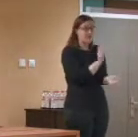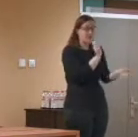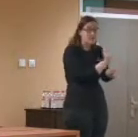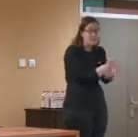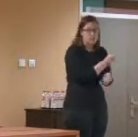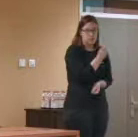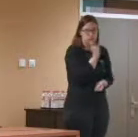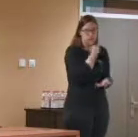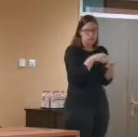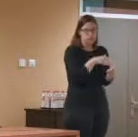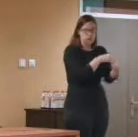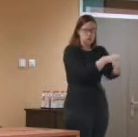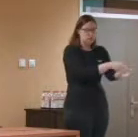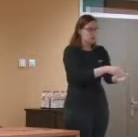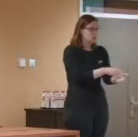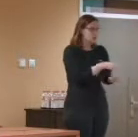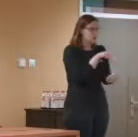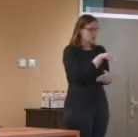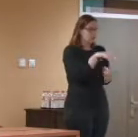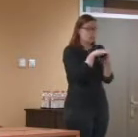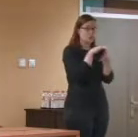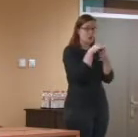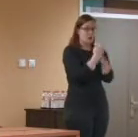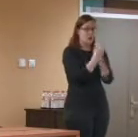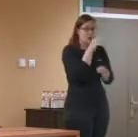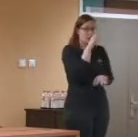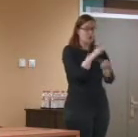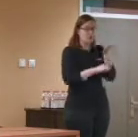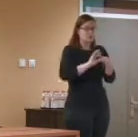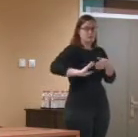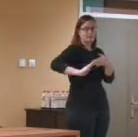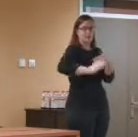el tema de que estos casos se cerraran en falso, en los años 90